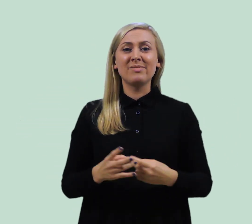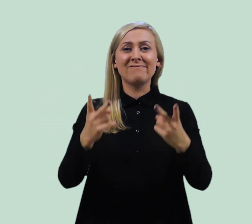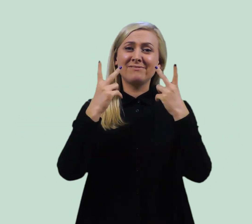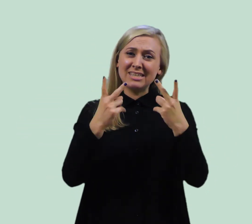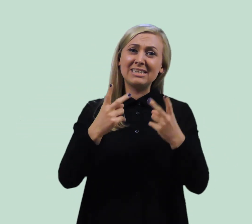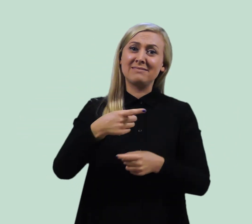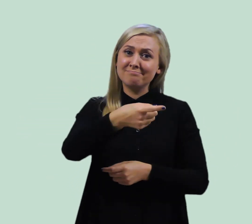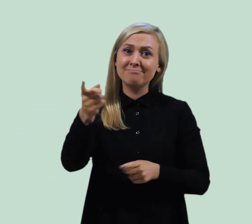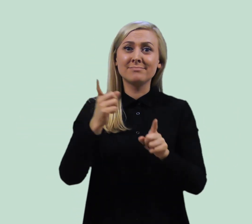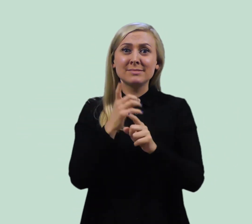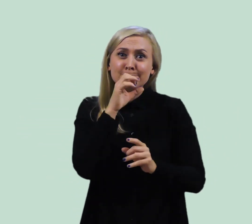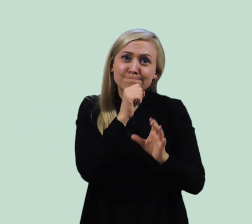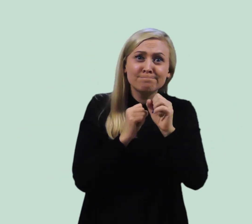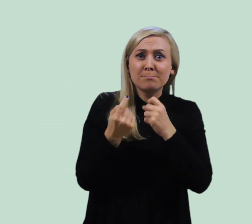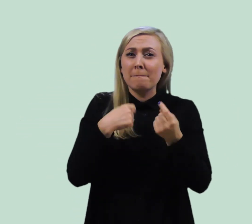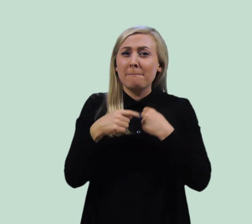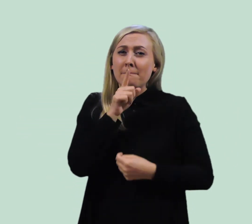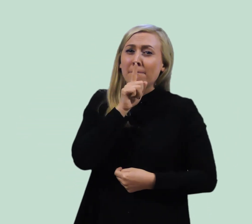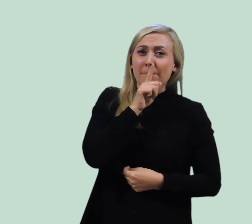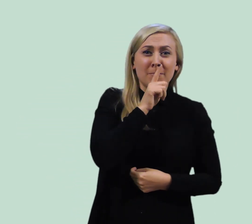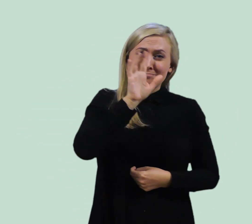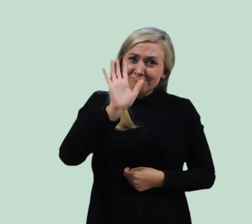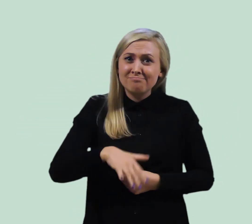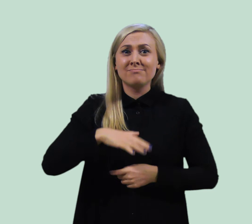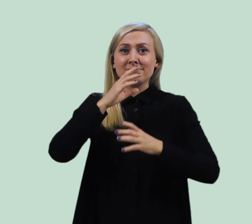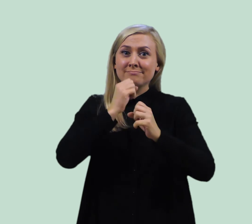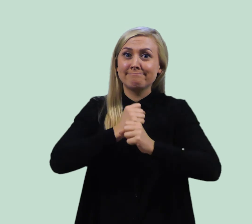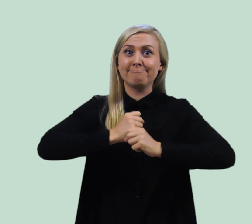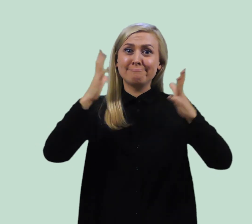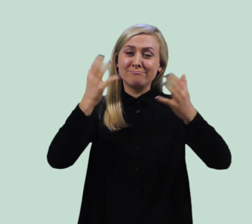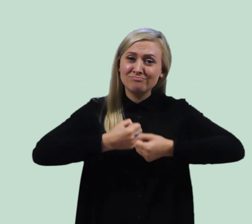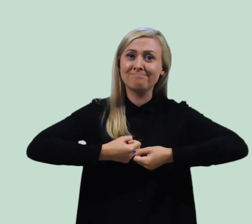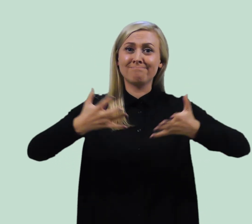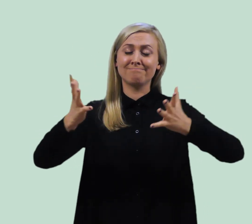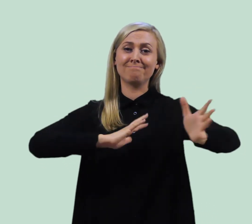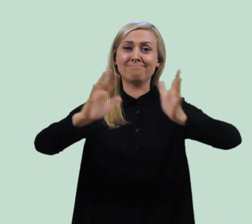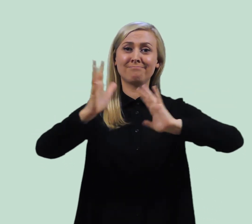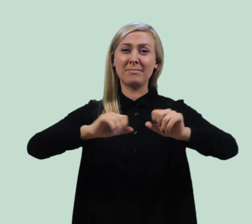Es ist wichtig, das Schweigen zu brechen